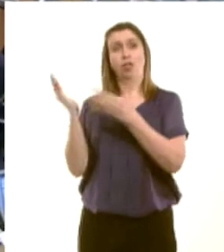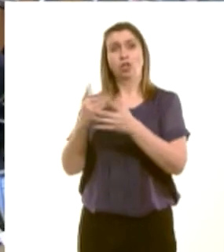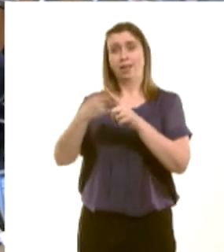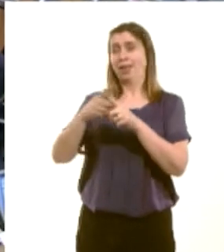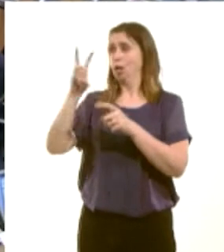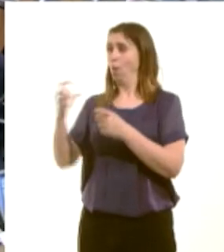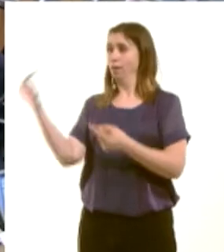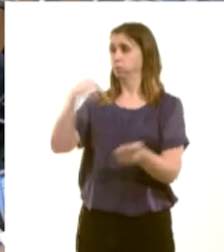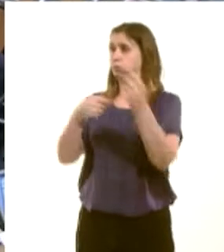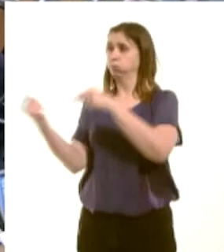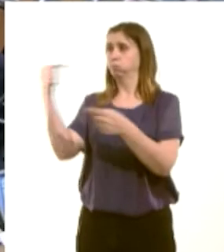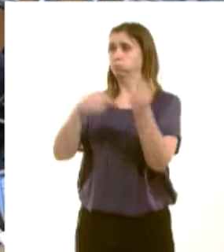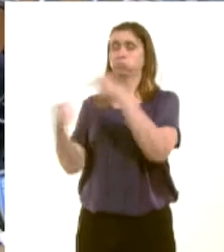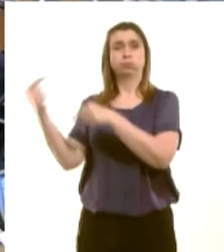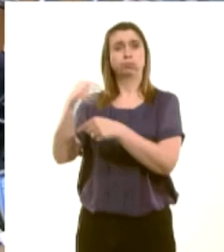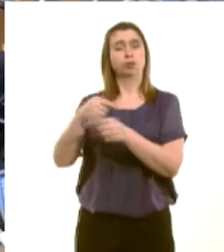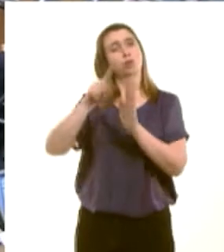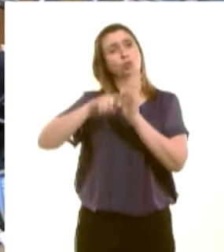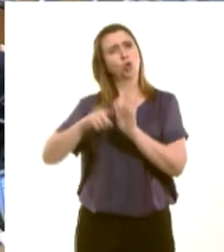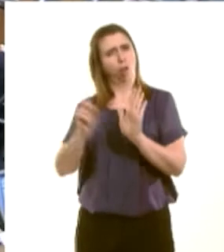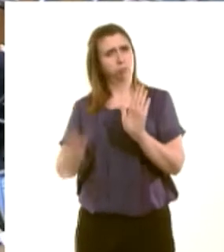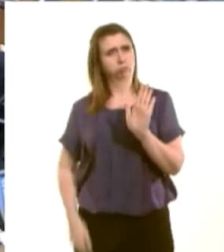Carwyn Jones: Nid oes protocol newydd yn cael ei ddatblygu.